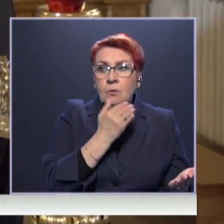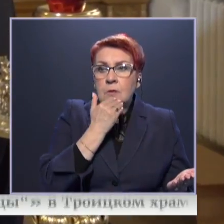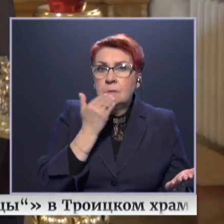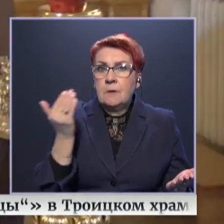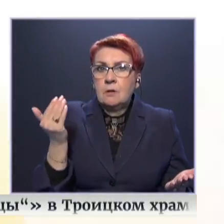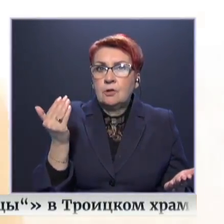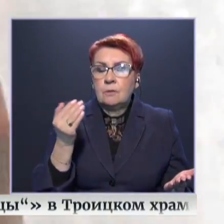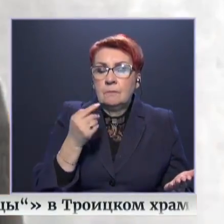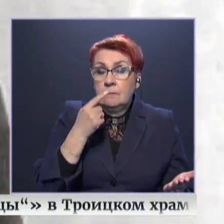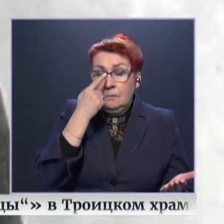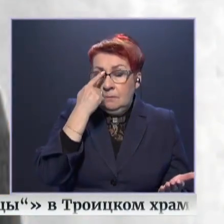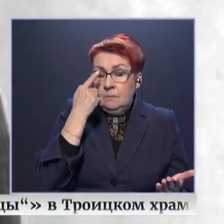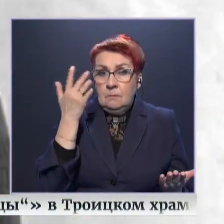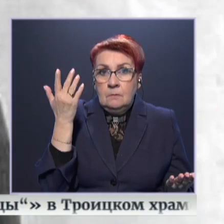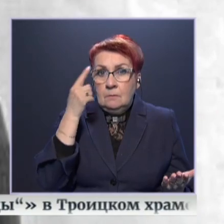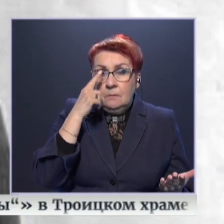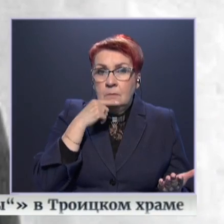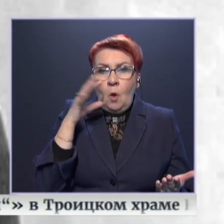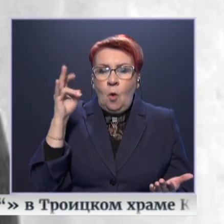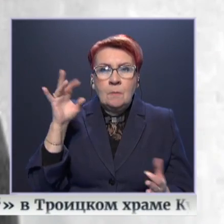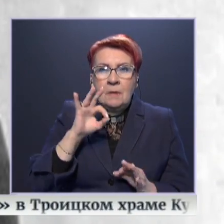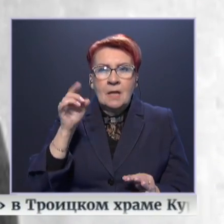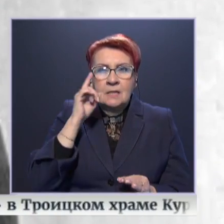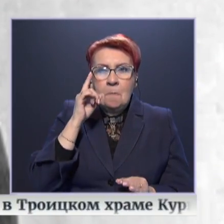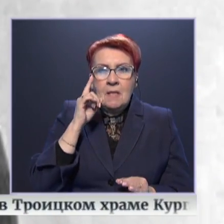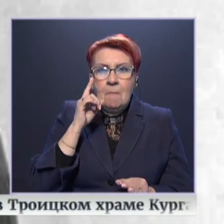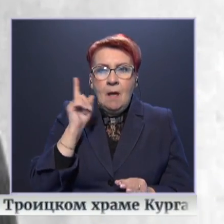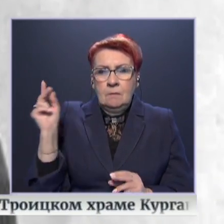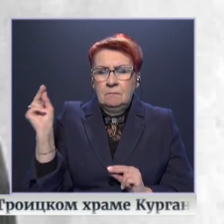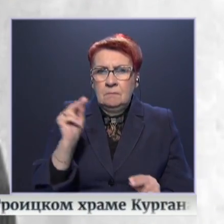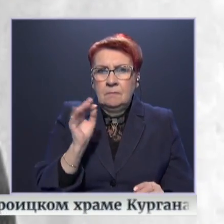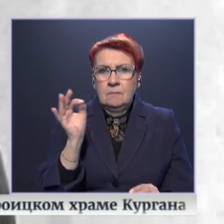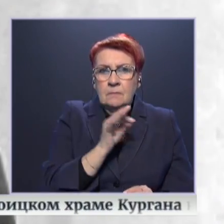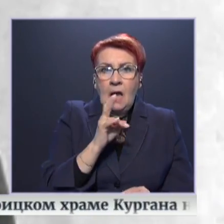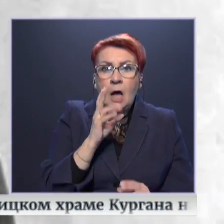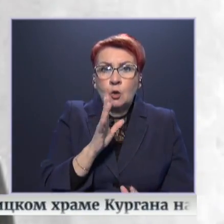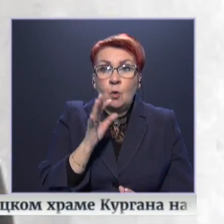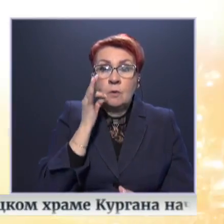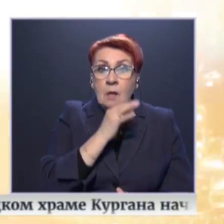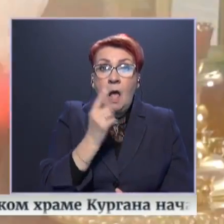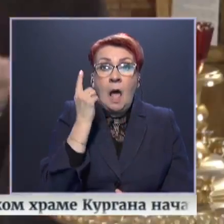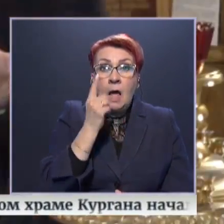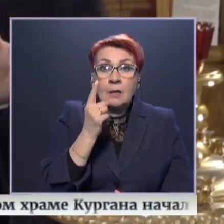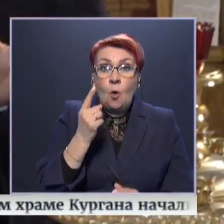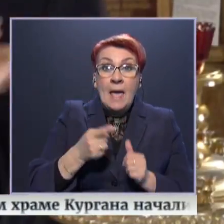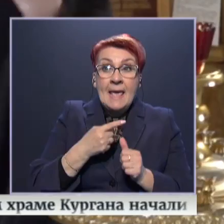откровенное замешательство он прекрасно понимал что как только он назовет любое одно конкретное имя это